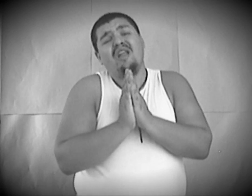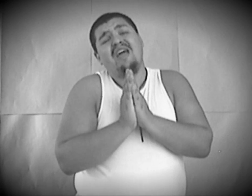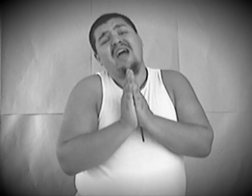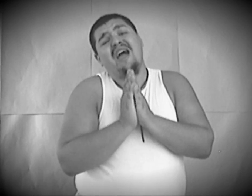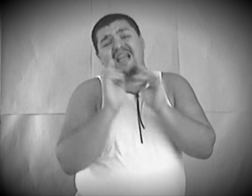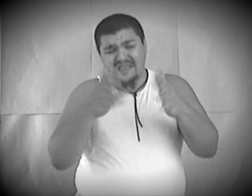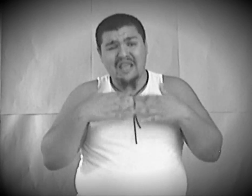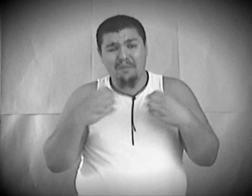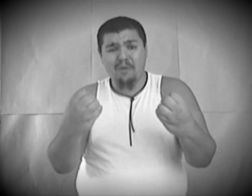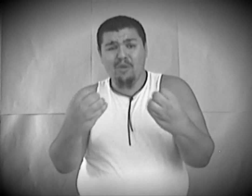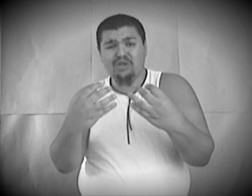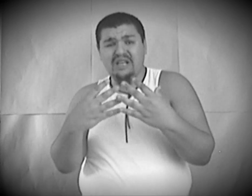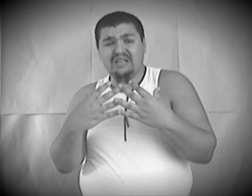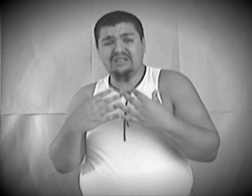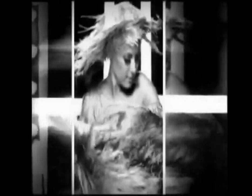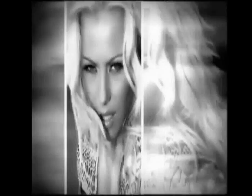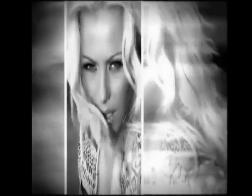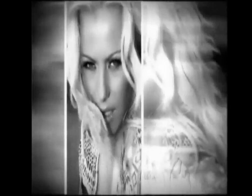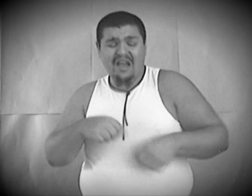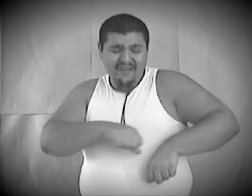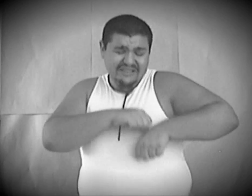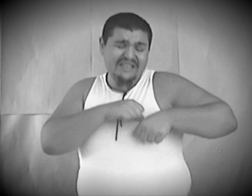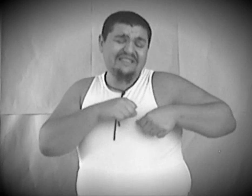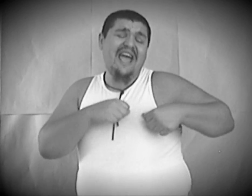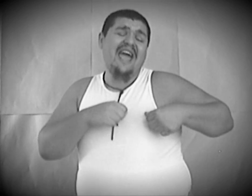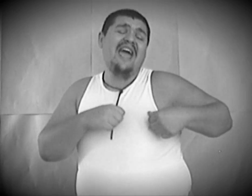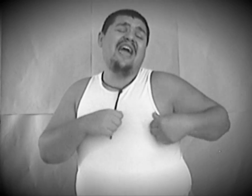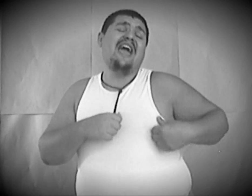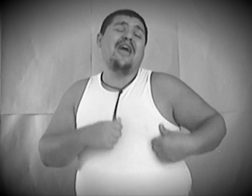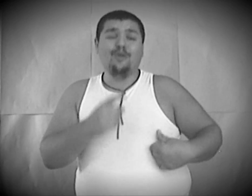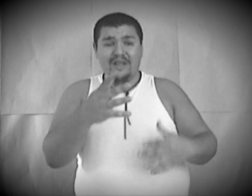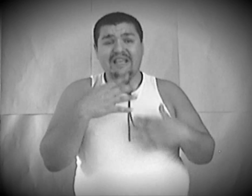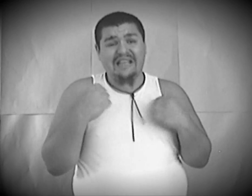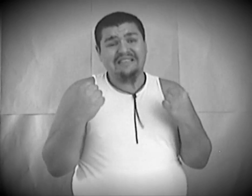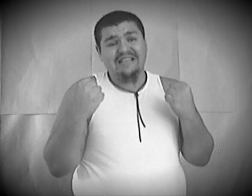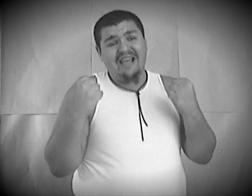да те моля да ме пуснеш в сърцето ти на сила can they please let me go in the heart of power